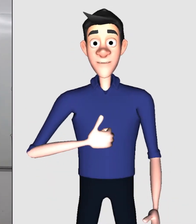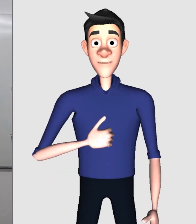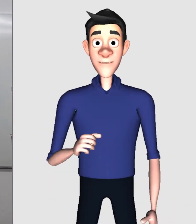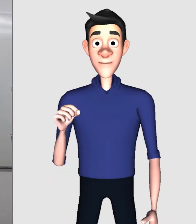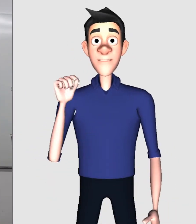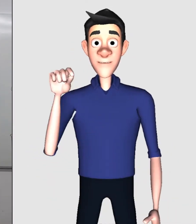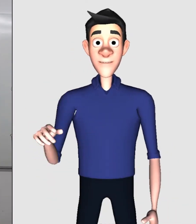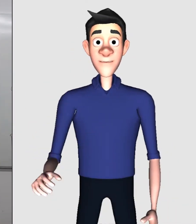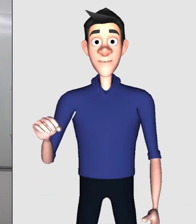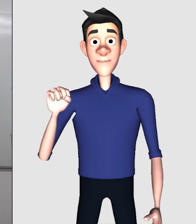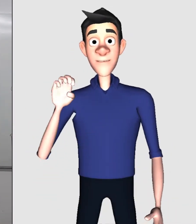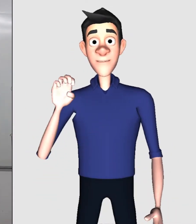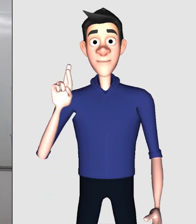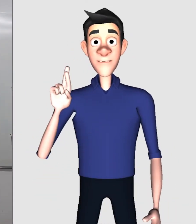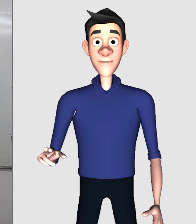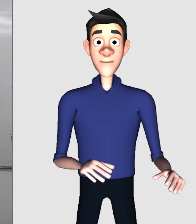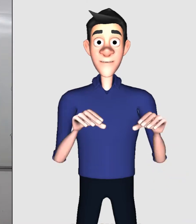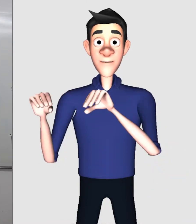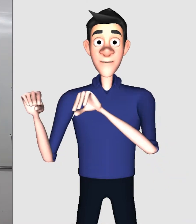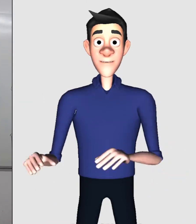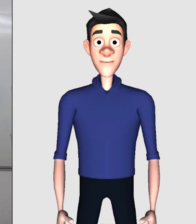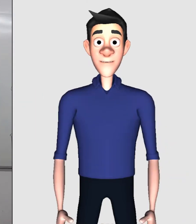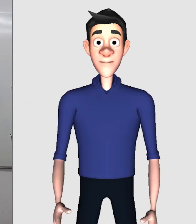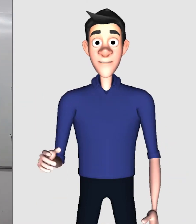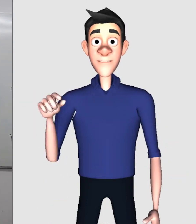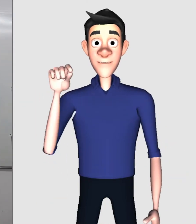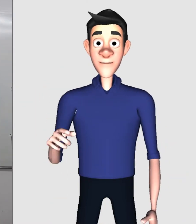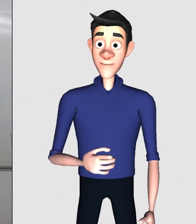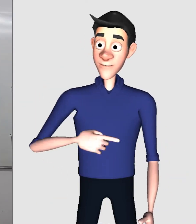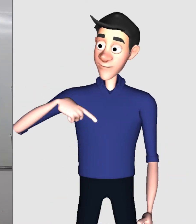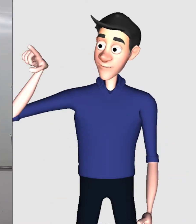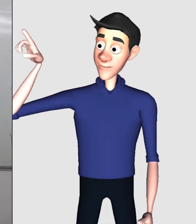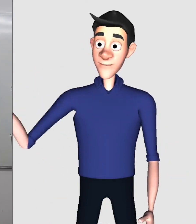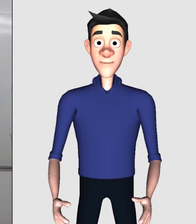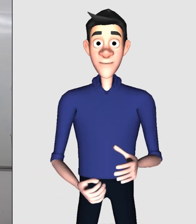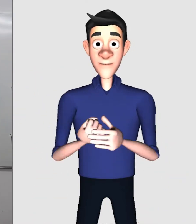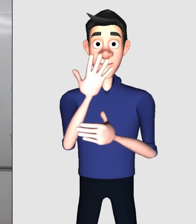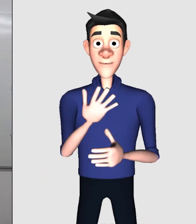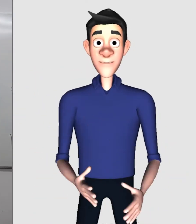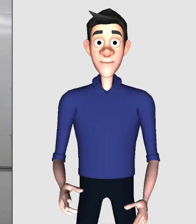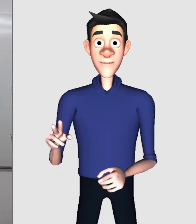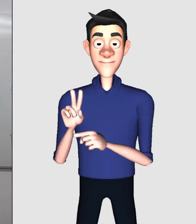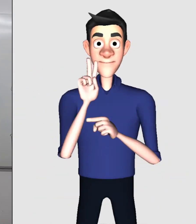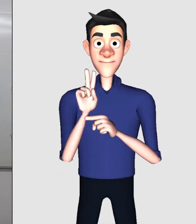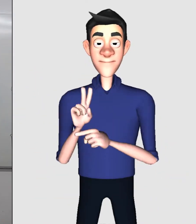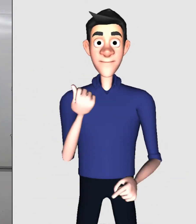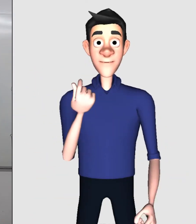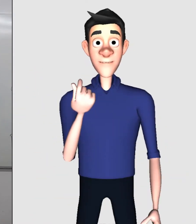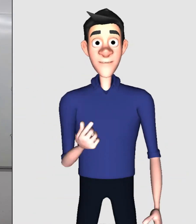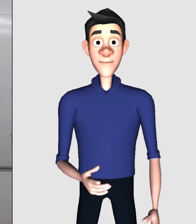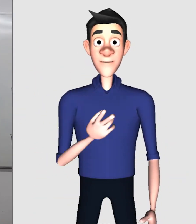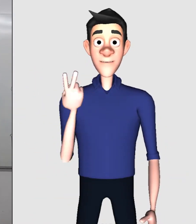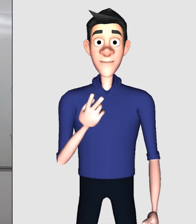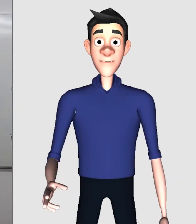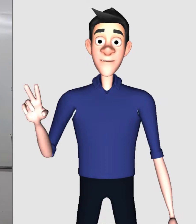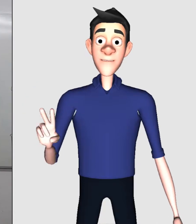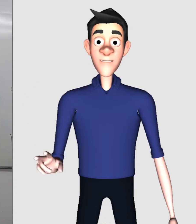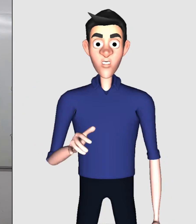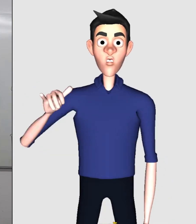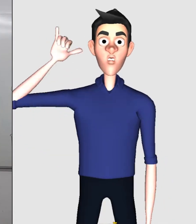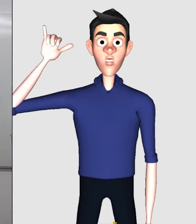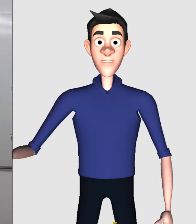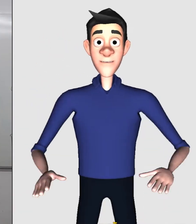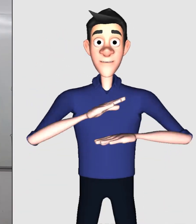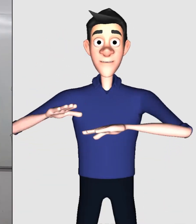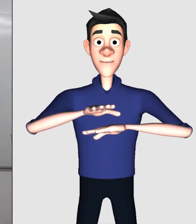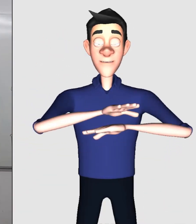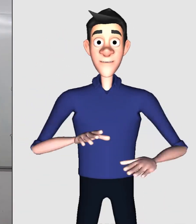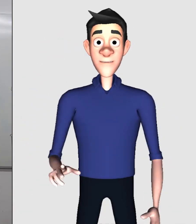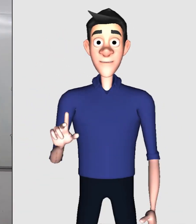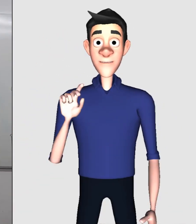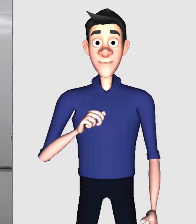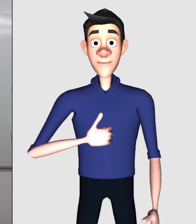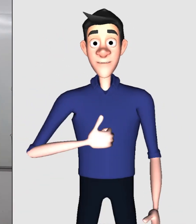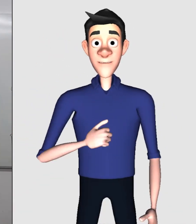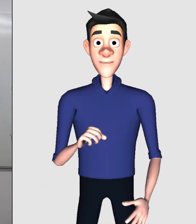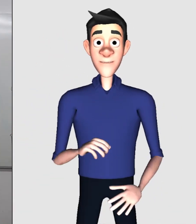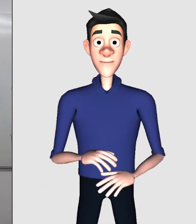Se temos uma força de tensão em baixo, temos uma em cima e esses dois têm que ter valores iguais